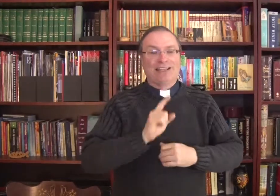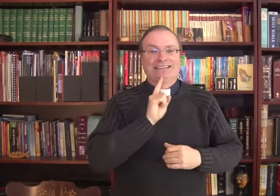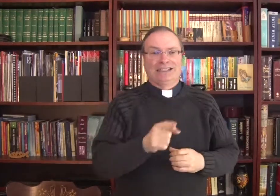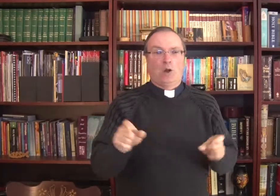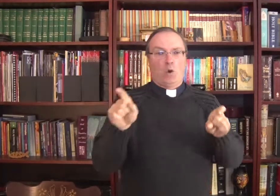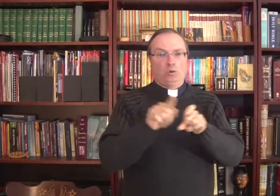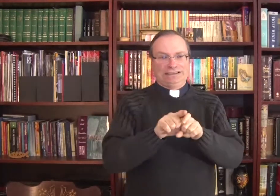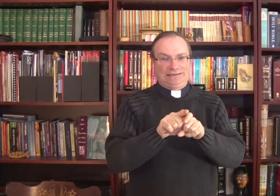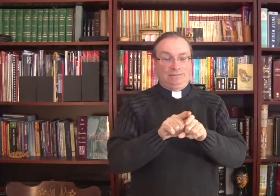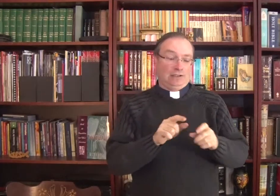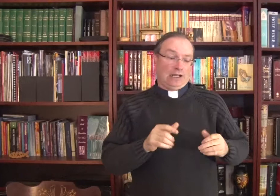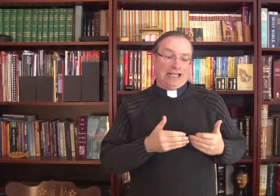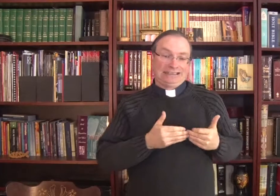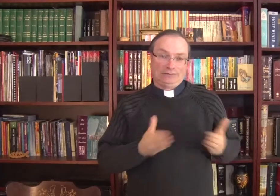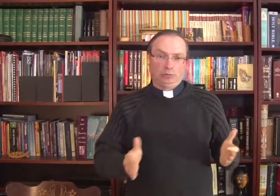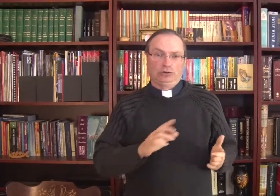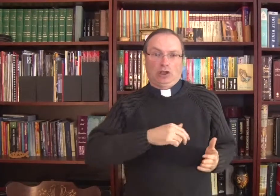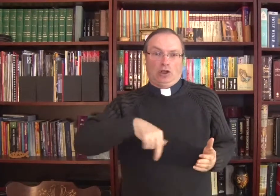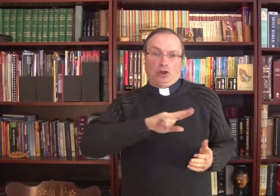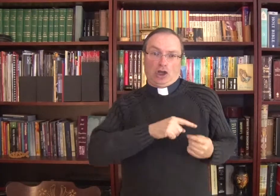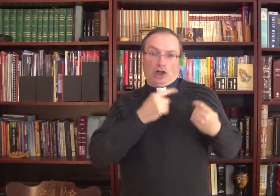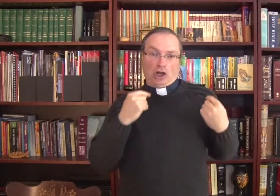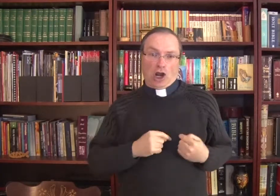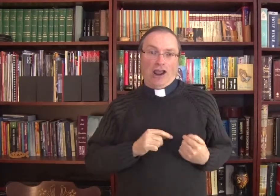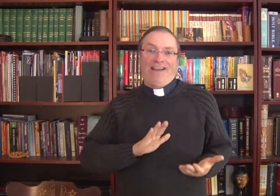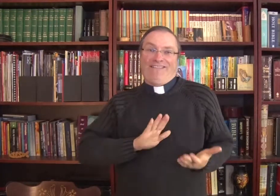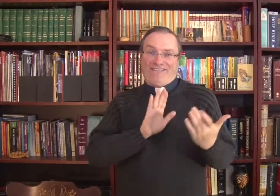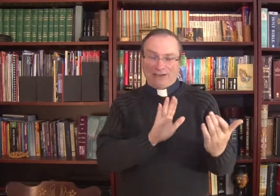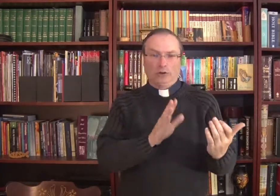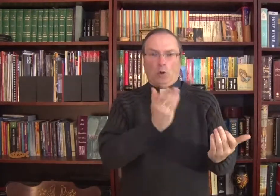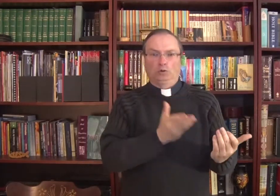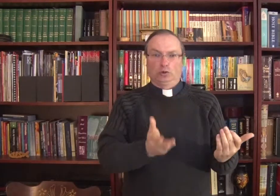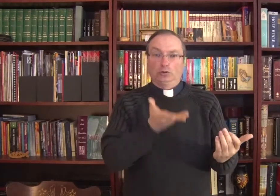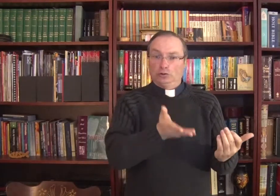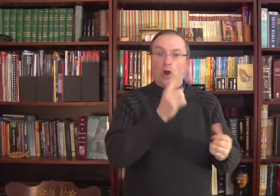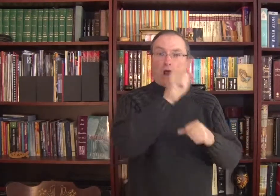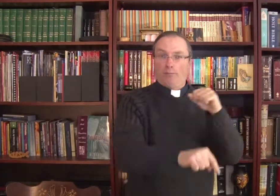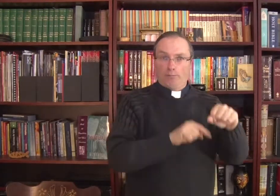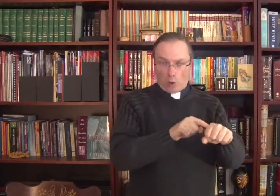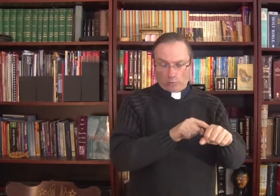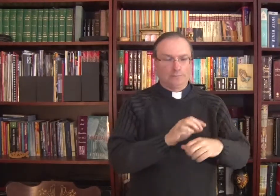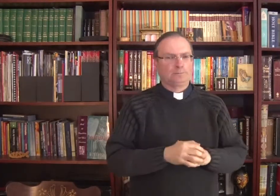C’est aussi la disposition de notre cœur face aux choses de ce monde.